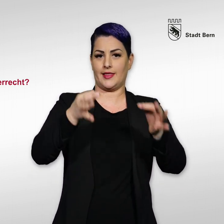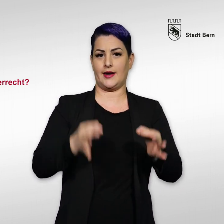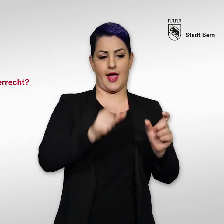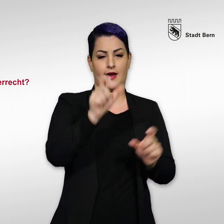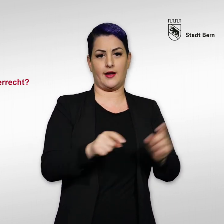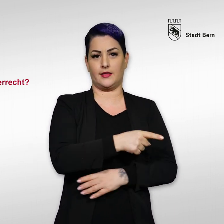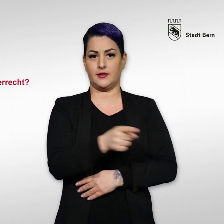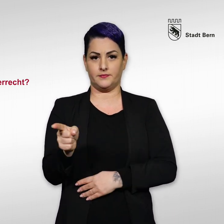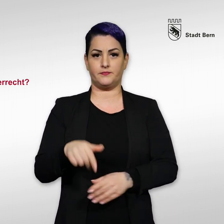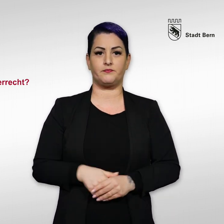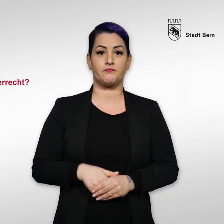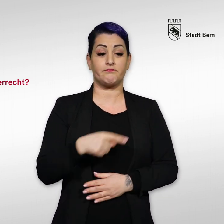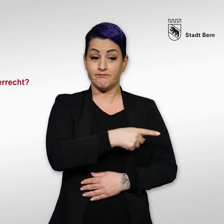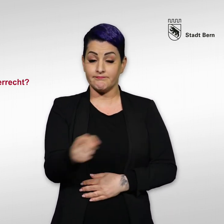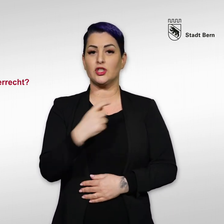Sie sind Bürgerinnen und Bürger.